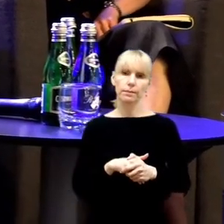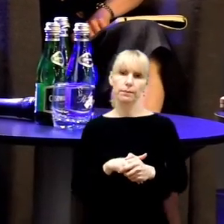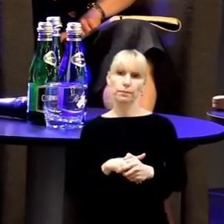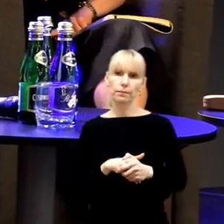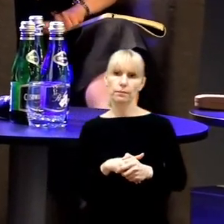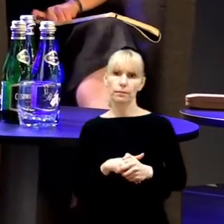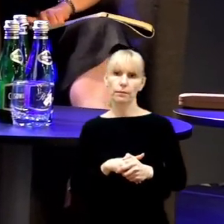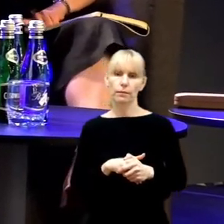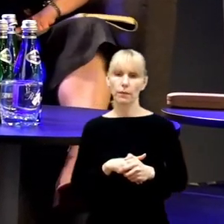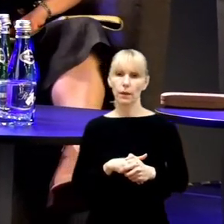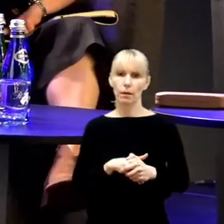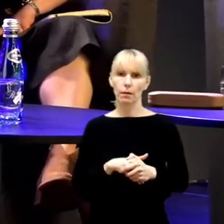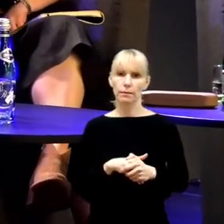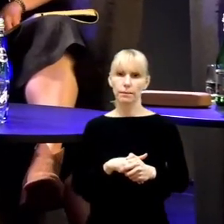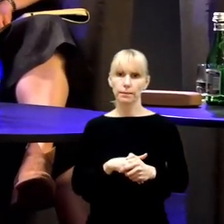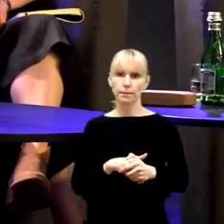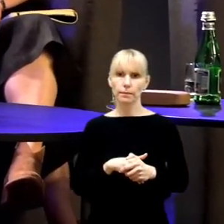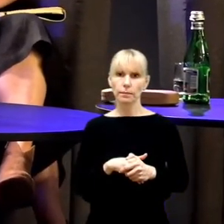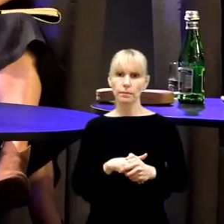które te inwestycje już od paru lat istnieją.